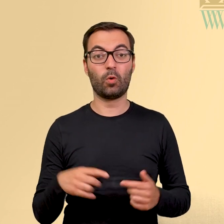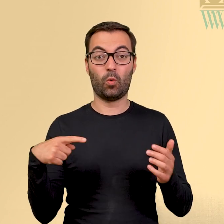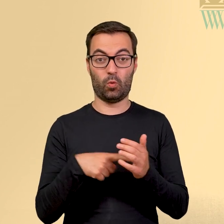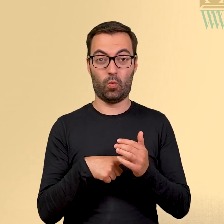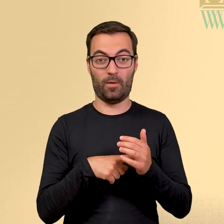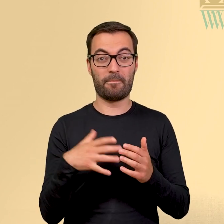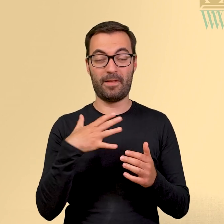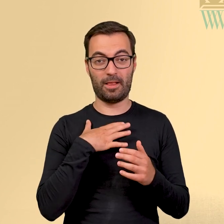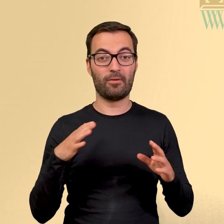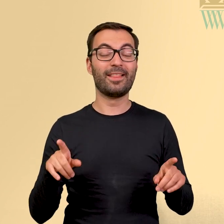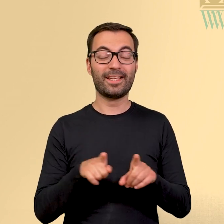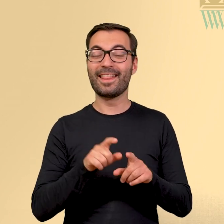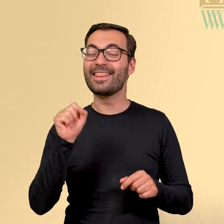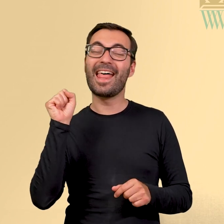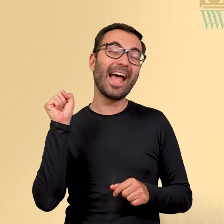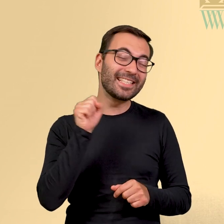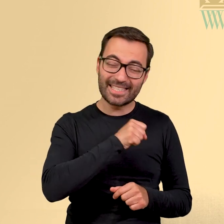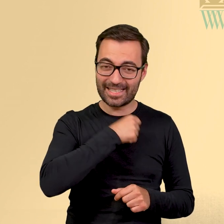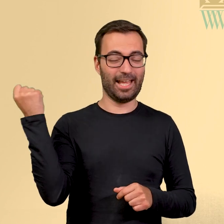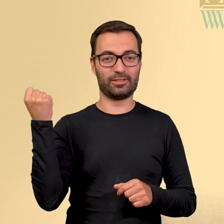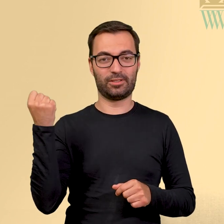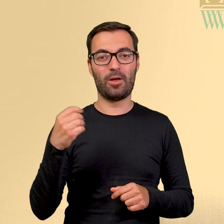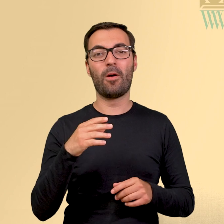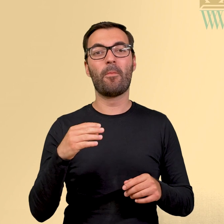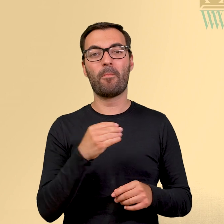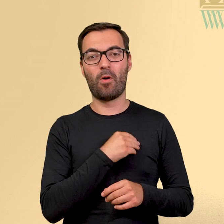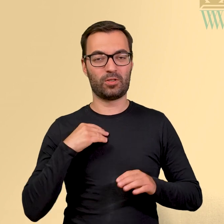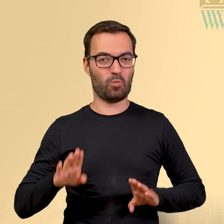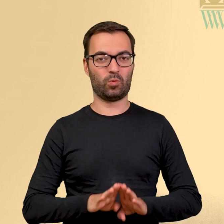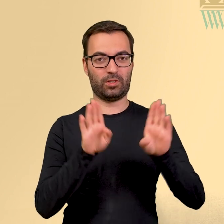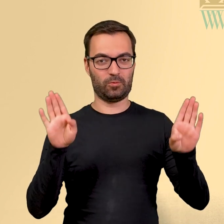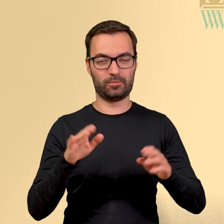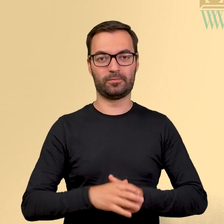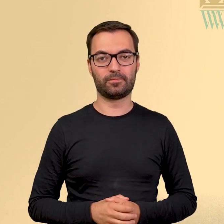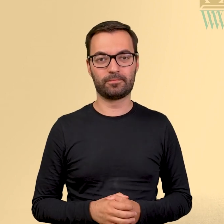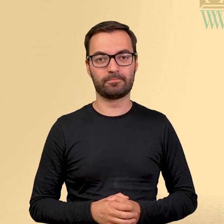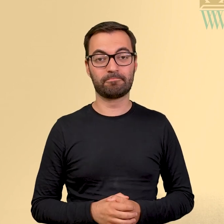Jest to również najstarsze istniejące polskie muzeum.